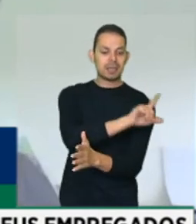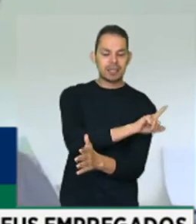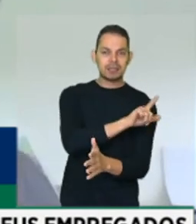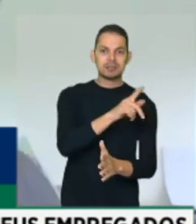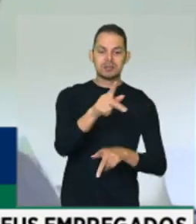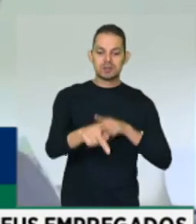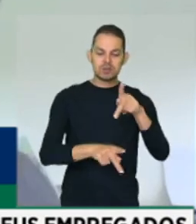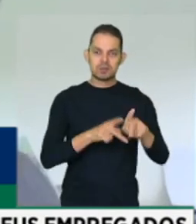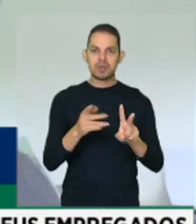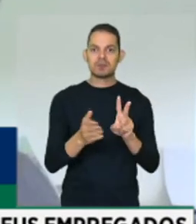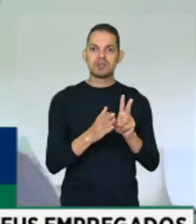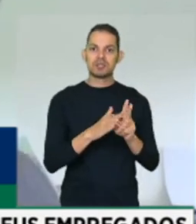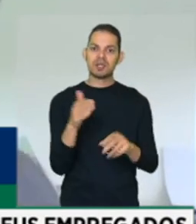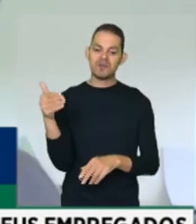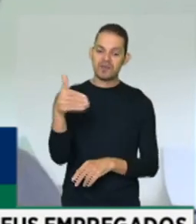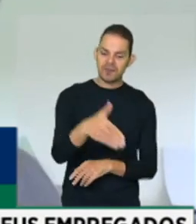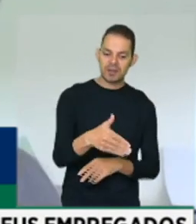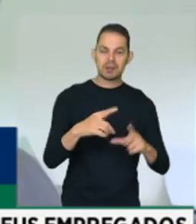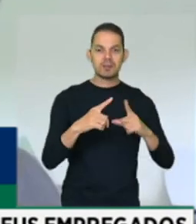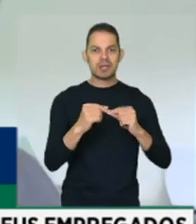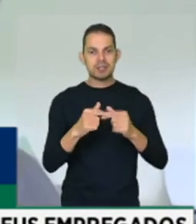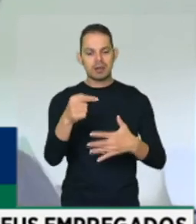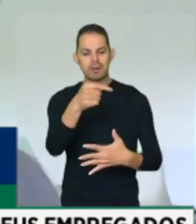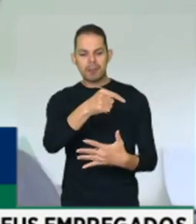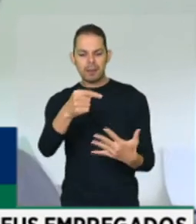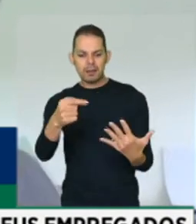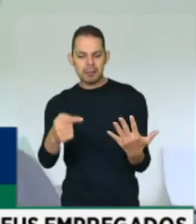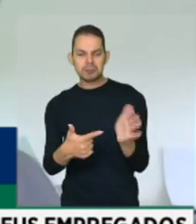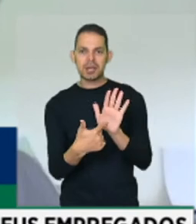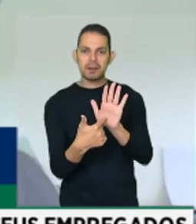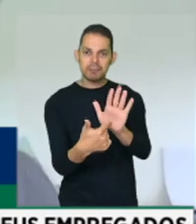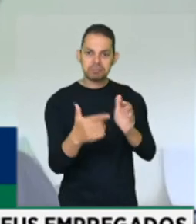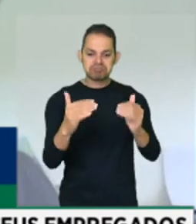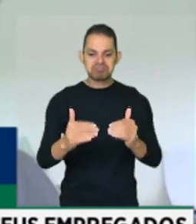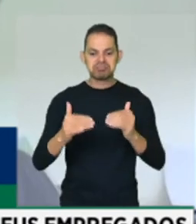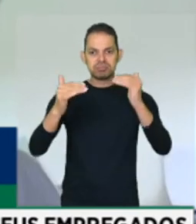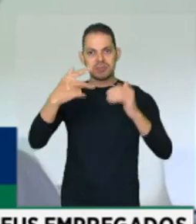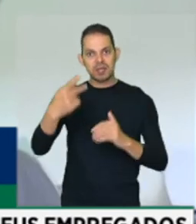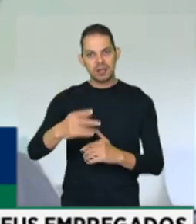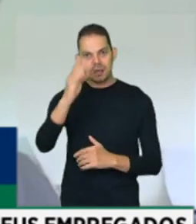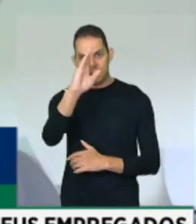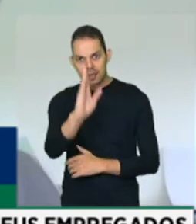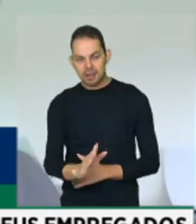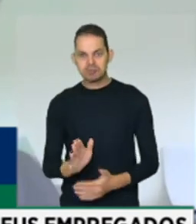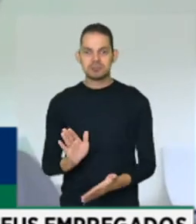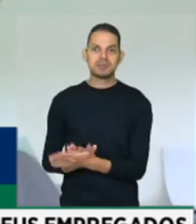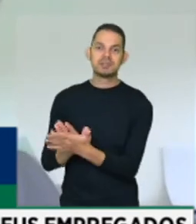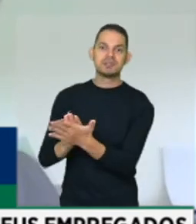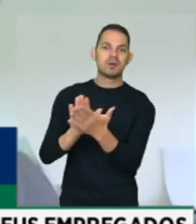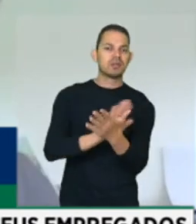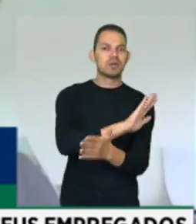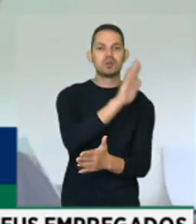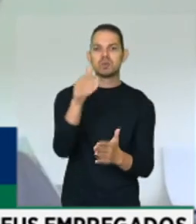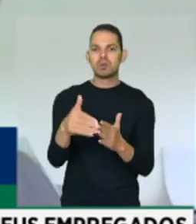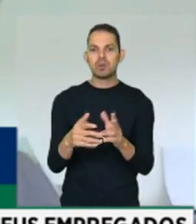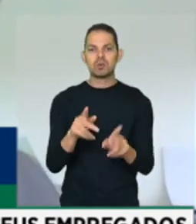ANTERIORES É PANDEMIA OS POVOS INDÍGENAS VINHAM A BRASÍLIA, DISCUTIR AS DEMANDAS E APRESENTAVAM ÀS AUTORIDADES BRASILEIRAS, EU QUERO SAUDAR A TODOS OS POVOS